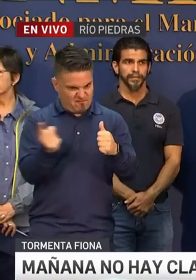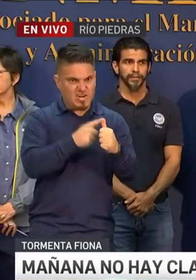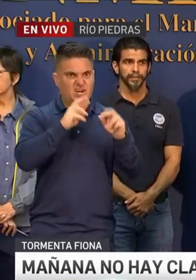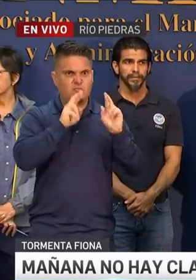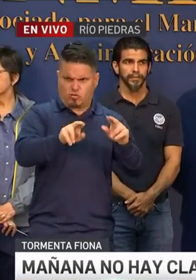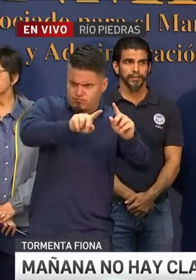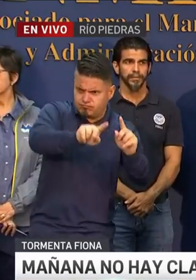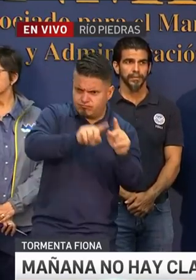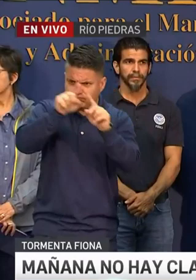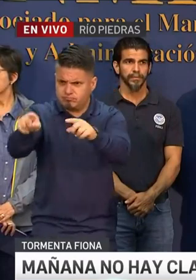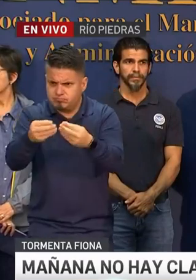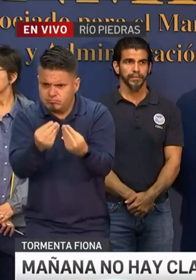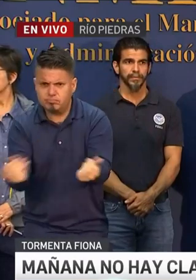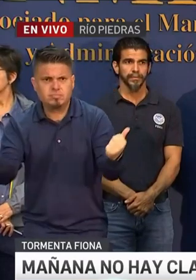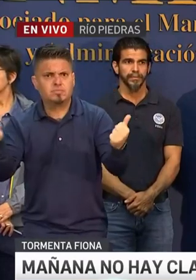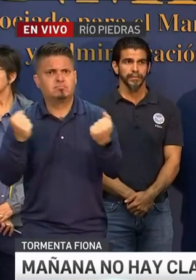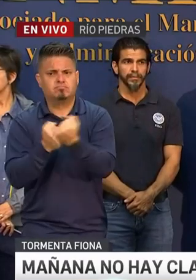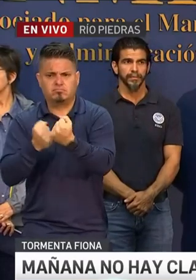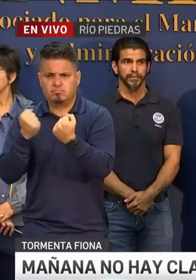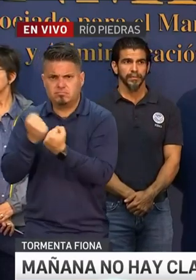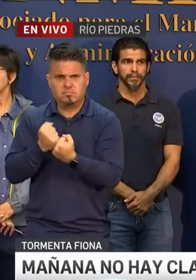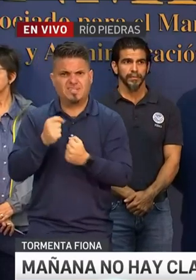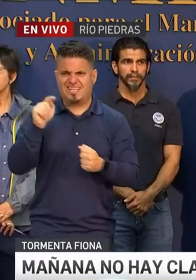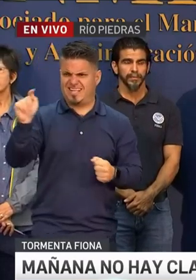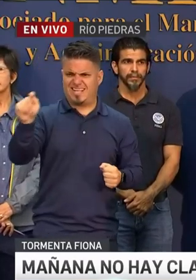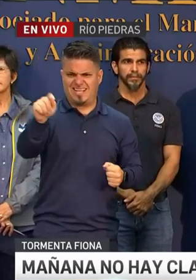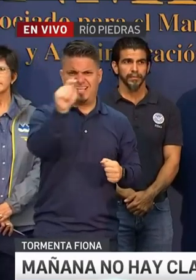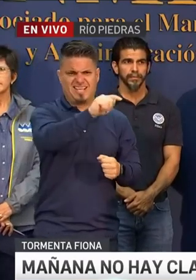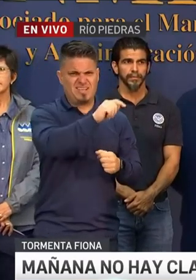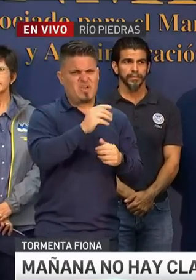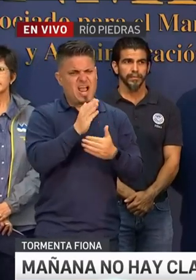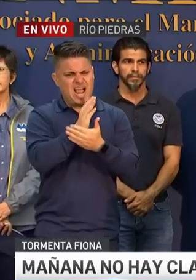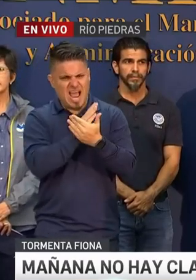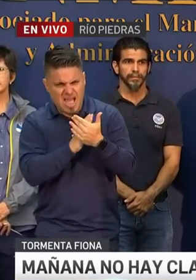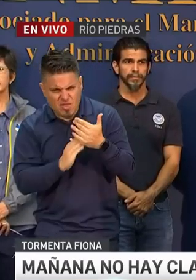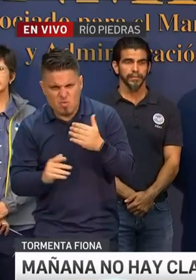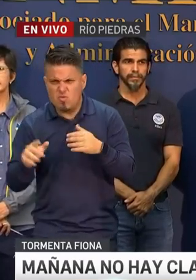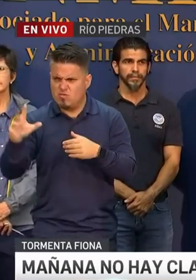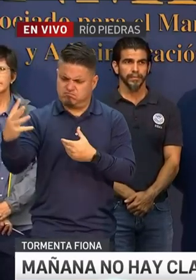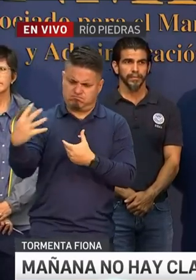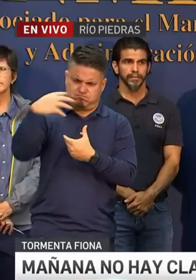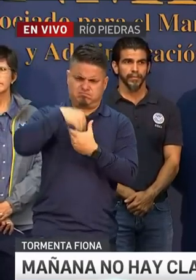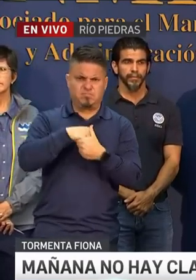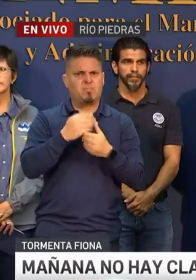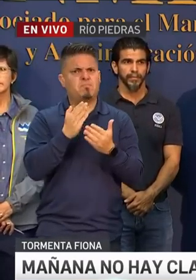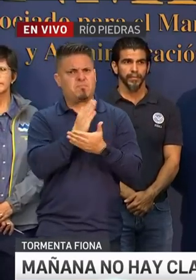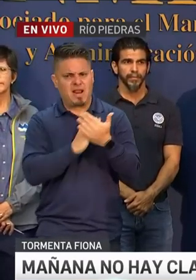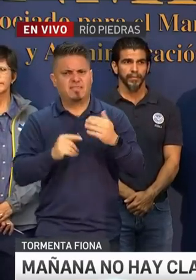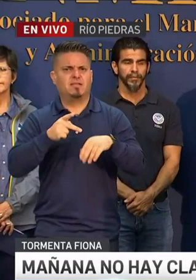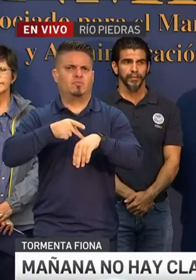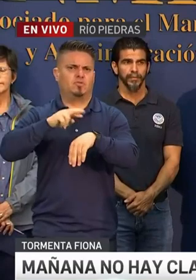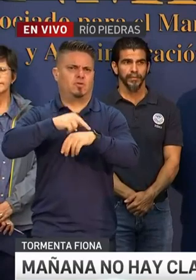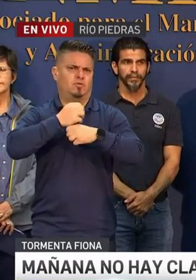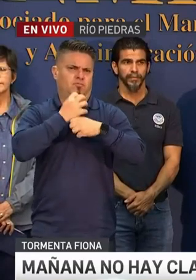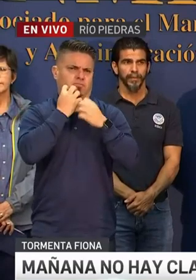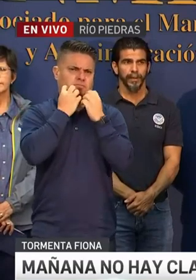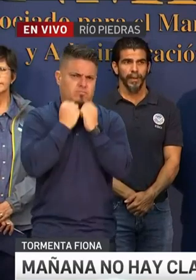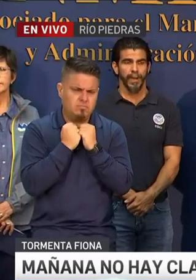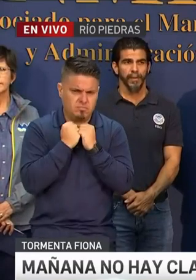PARADA PROTEGER LA VIDA DE LA